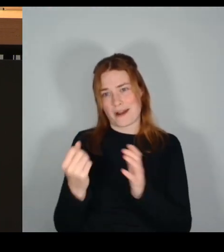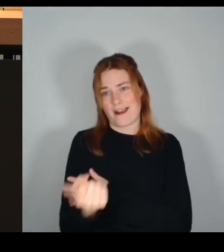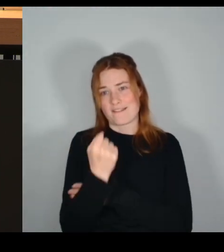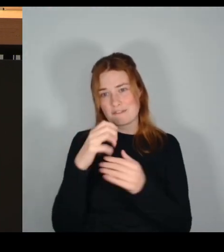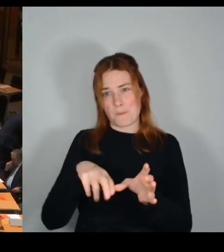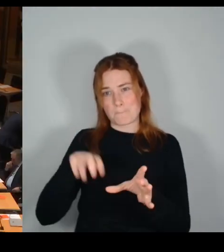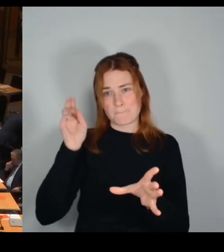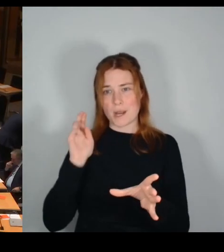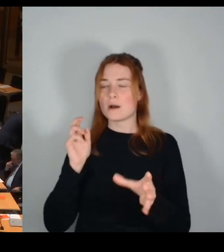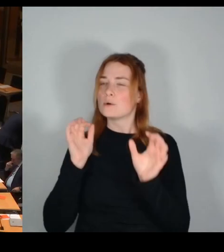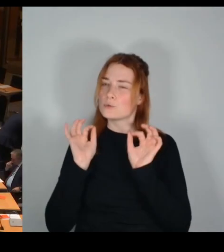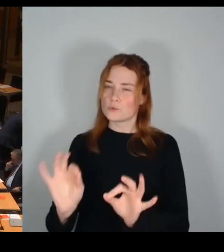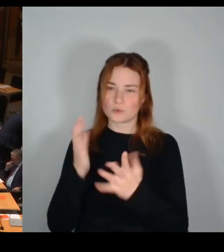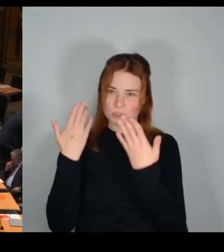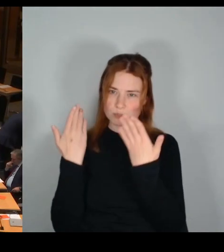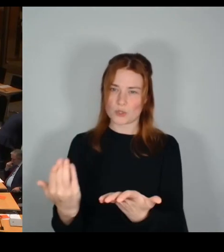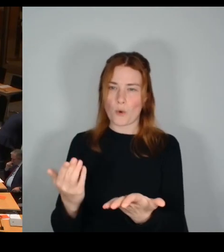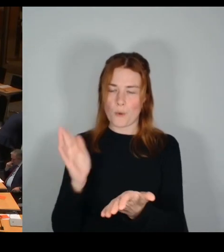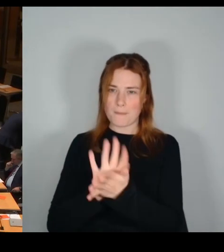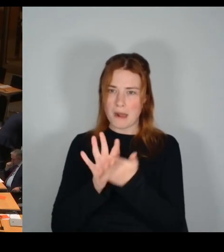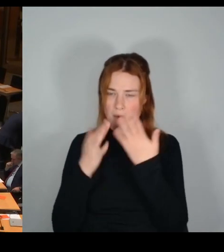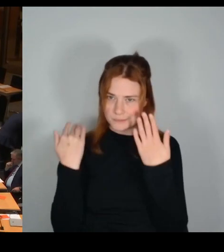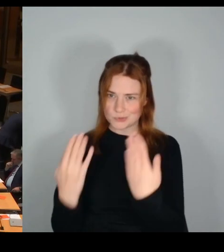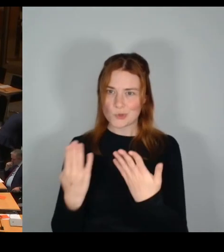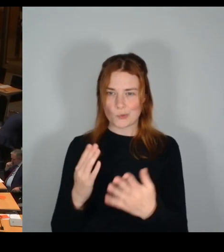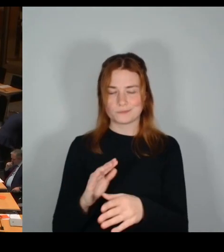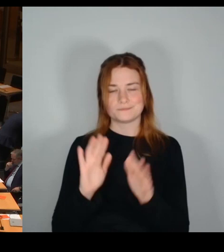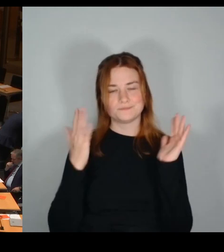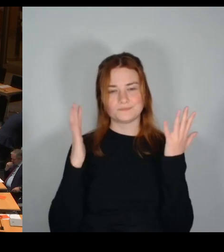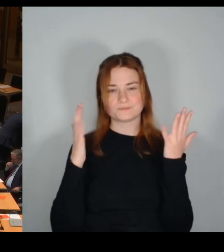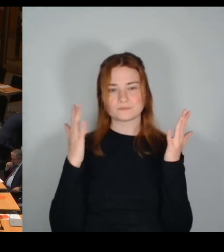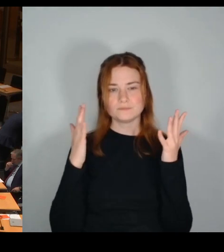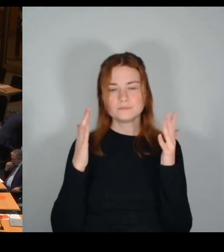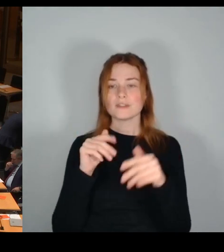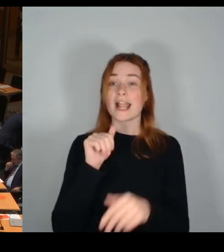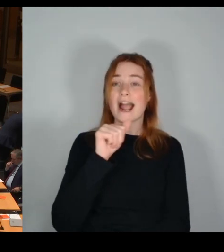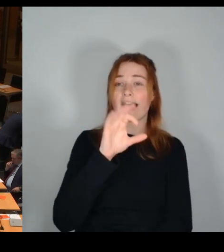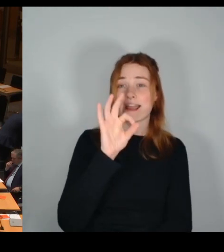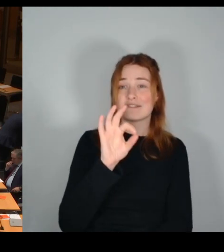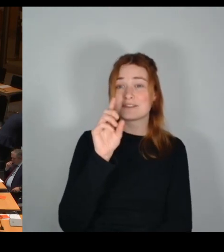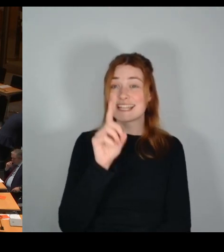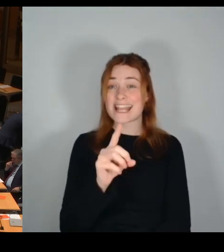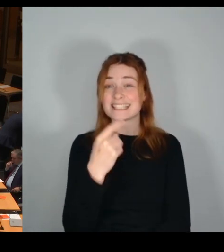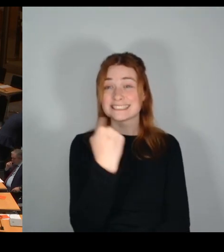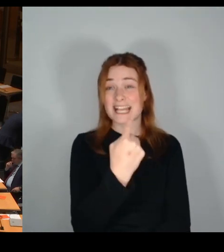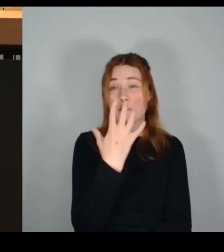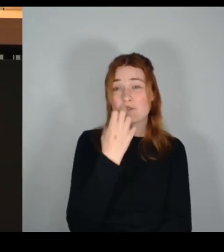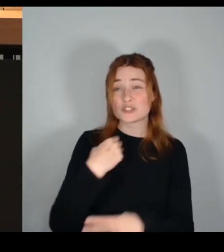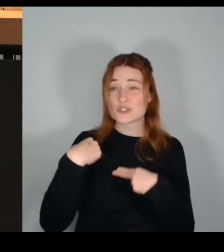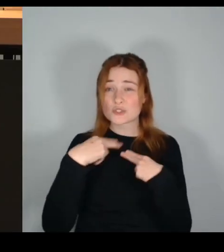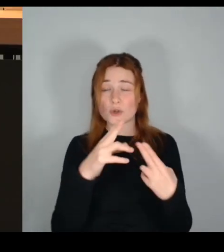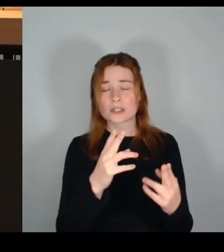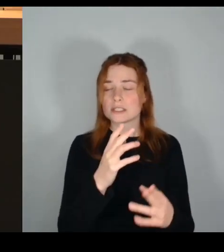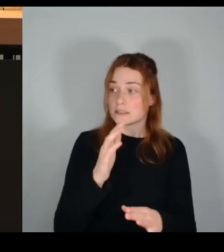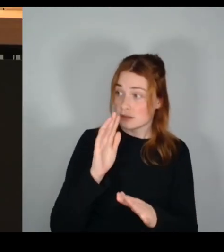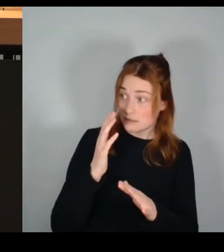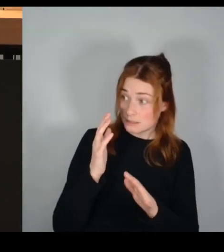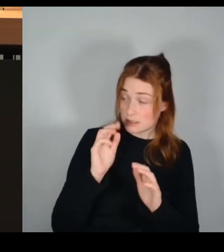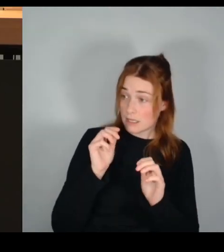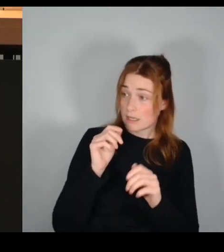Die AfD Sie wollen Zwischenfrage des Abgeordneten Vallendar? Ach nee, das bringt keinen Spaß Die AfD. Sie wollen zurück